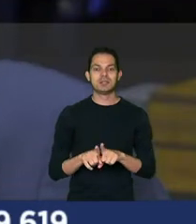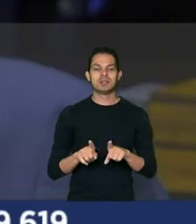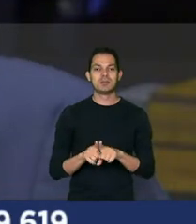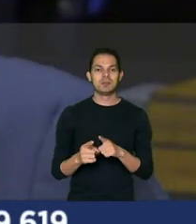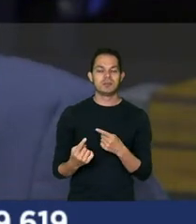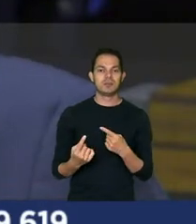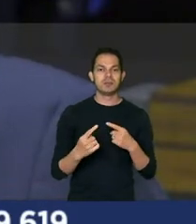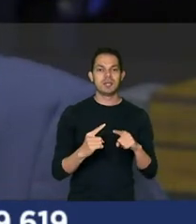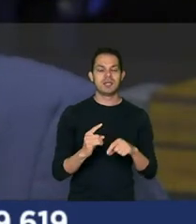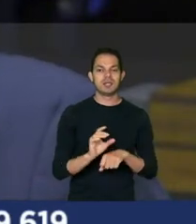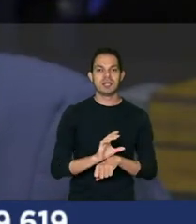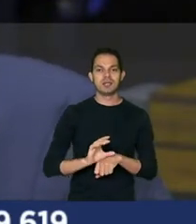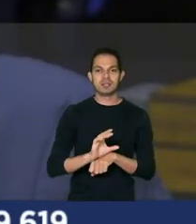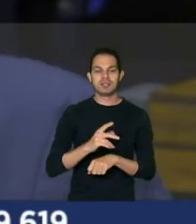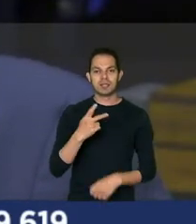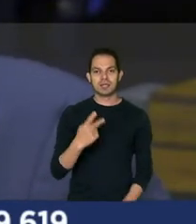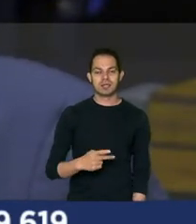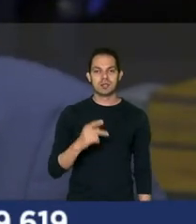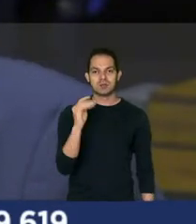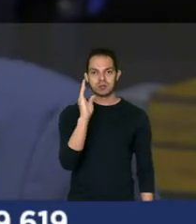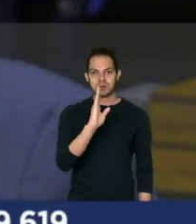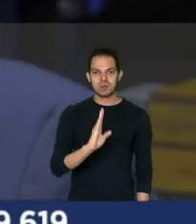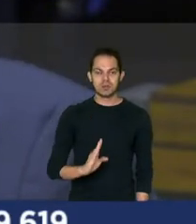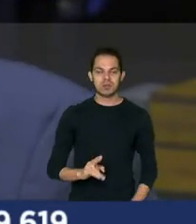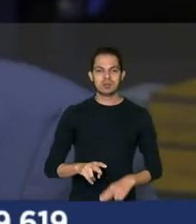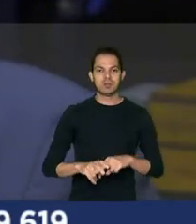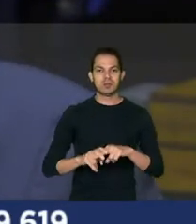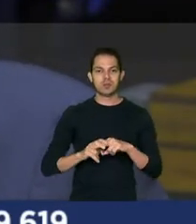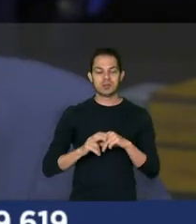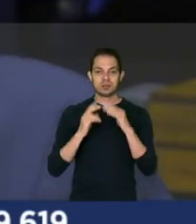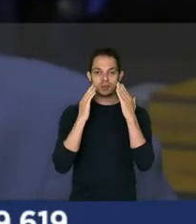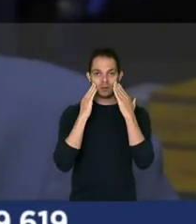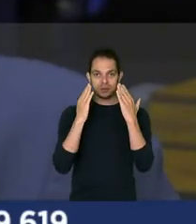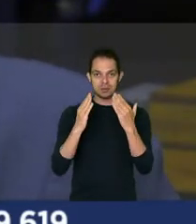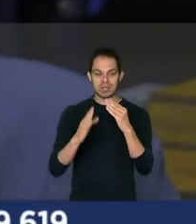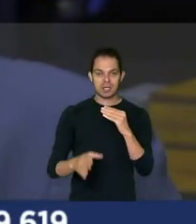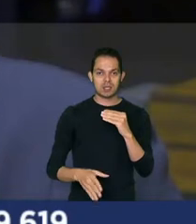BAIXA DE APENAS 3,4%, ELA AINDA FERE A CONSTITUIÇÃO